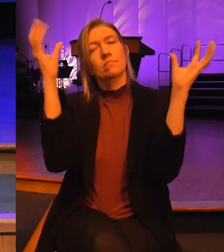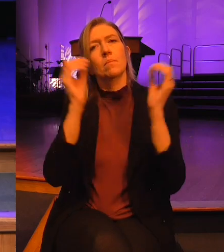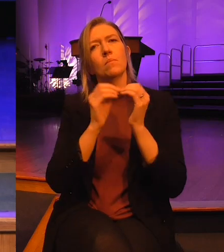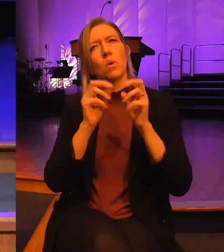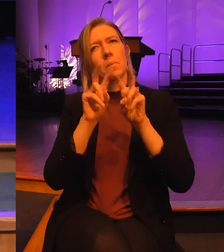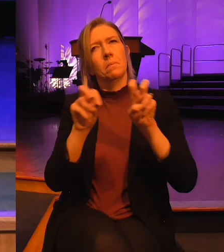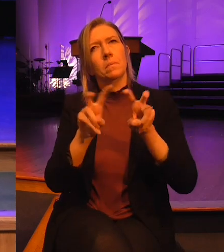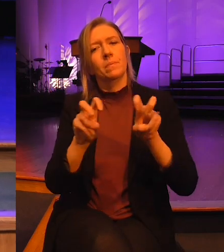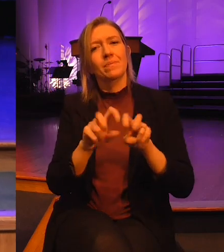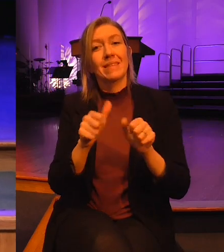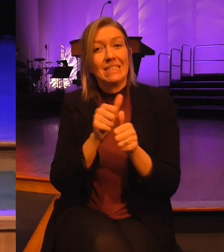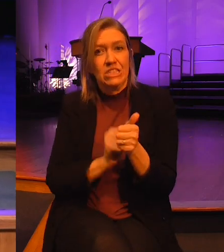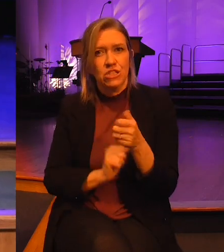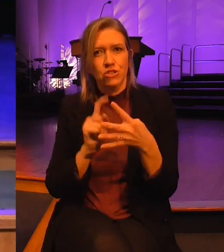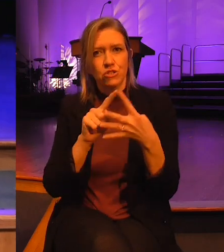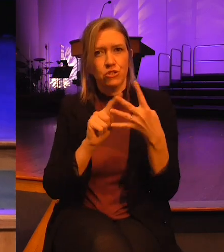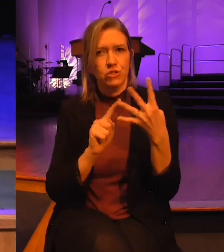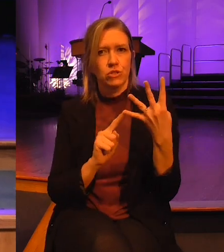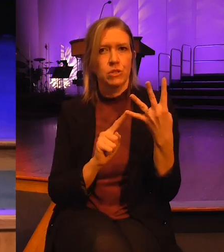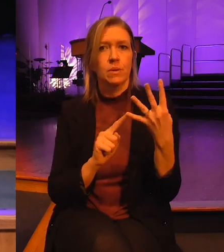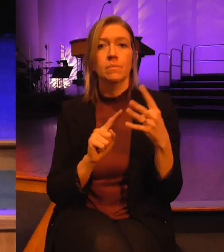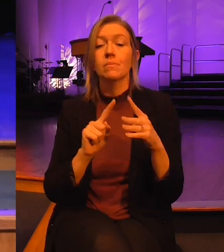de la visión para que sepas que no hay un espacio para escribir, por lo que quizás quieras